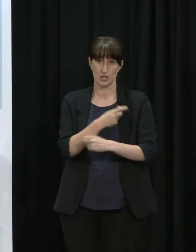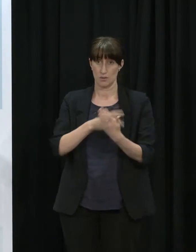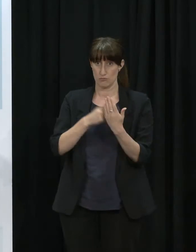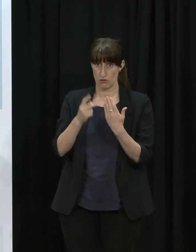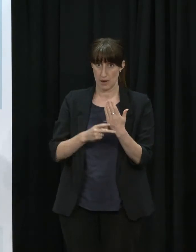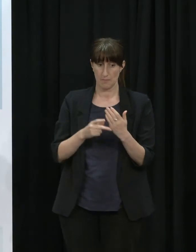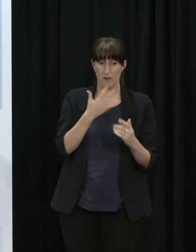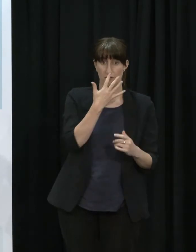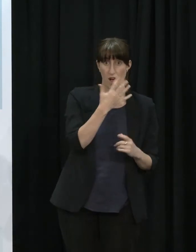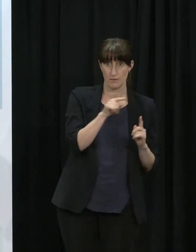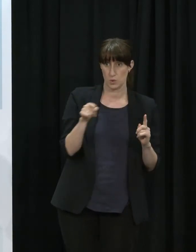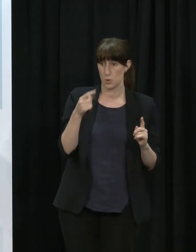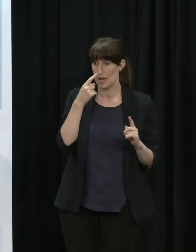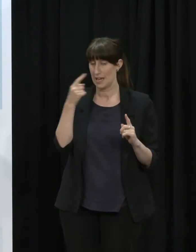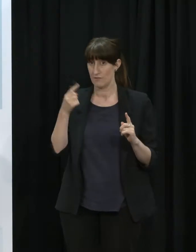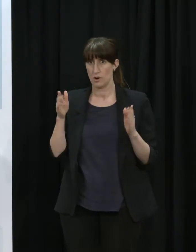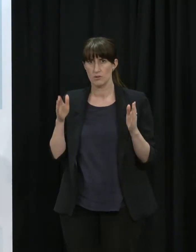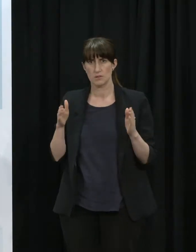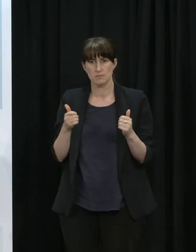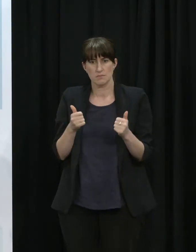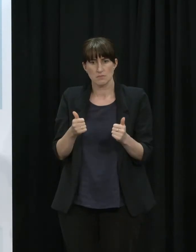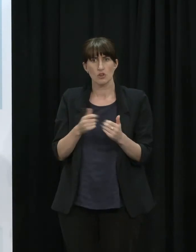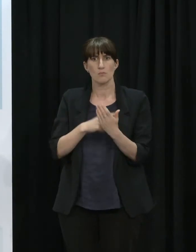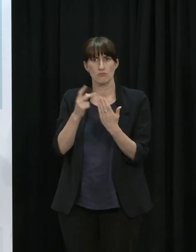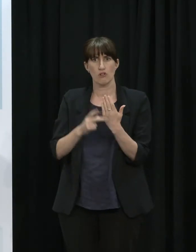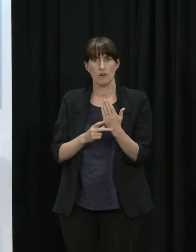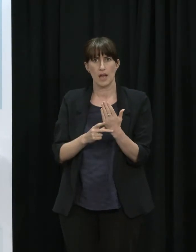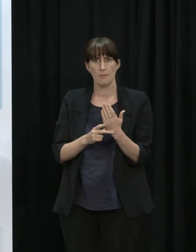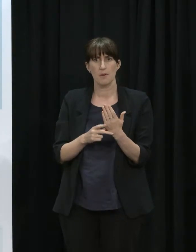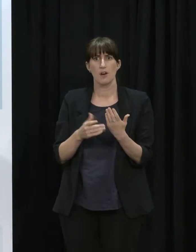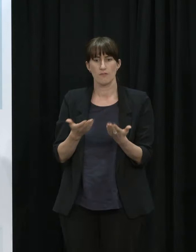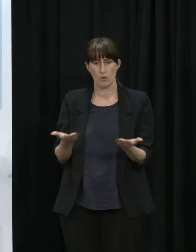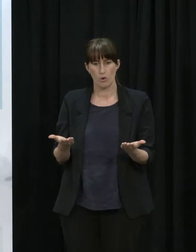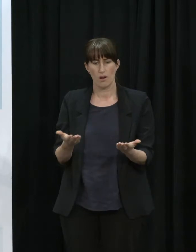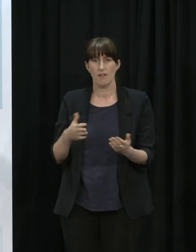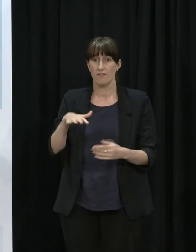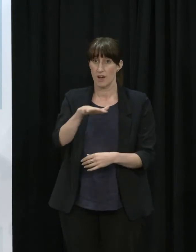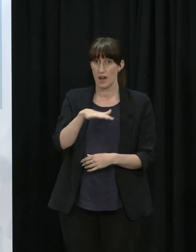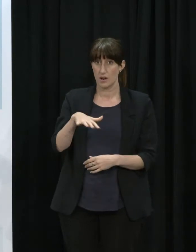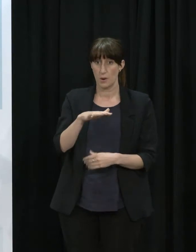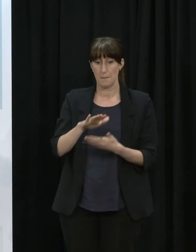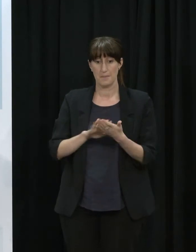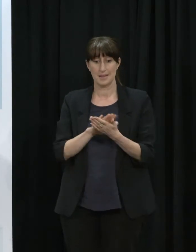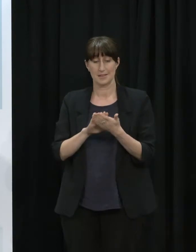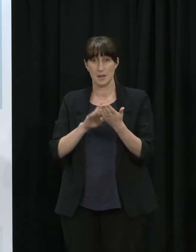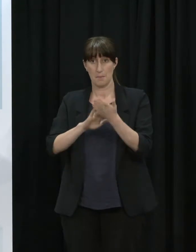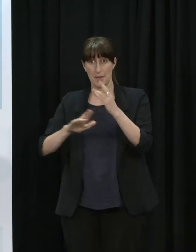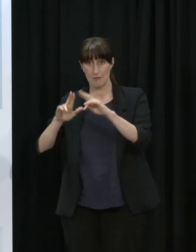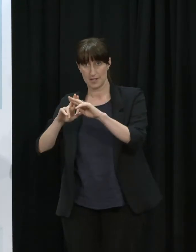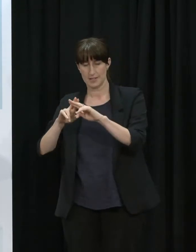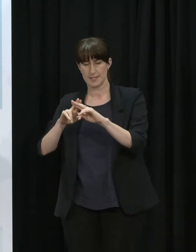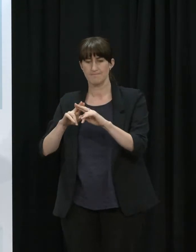Kua tohua e matou he kaupapa